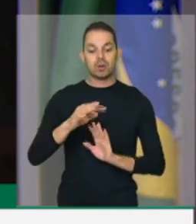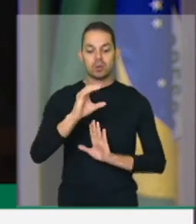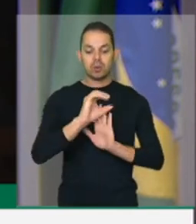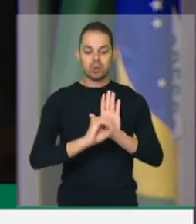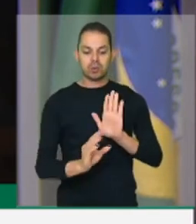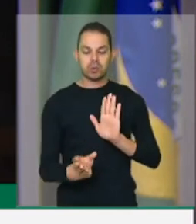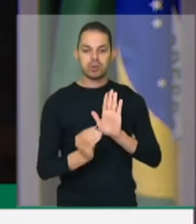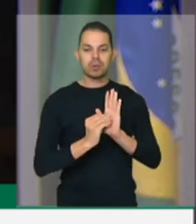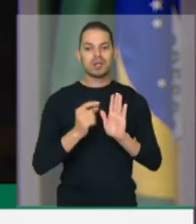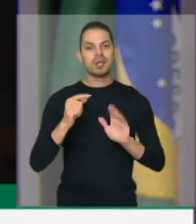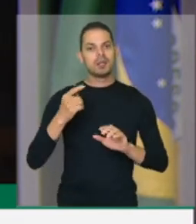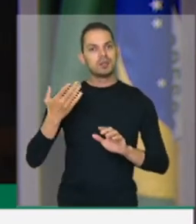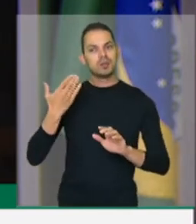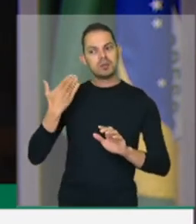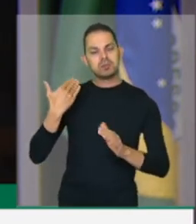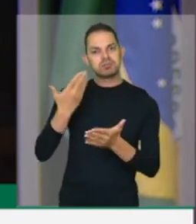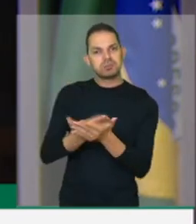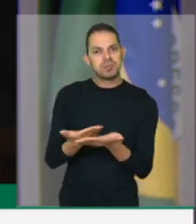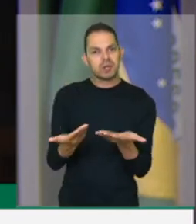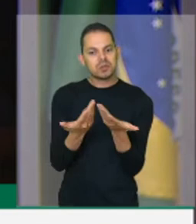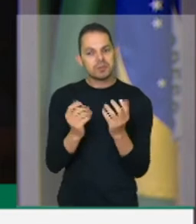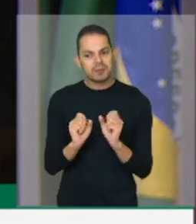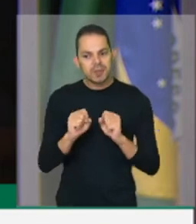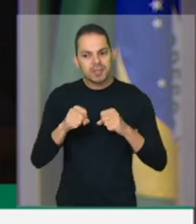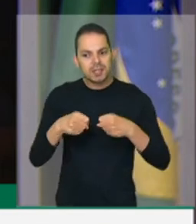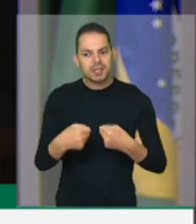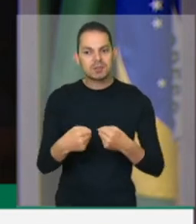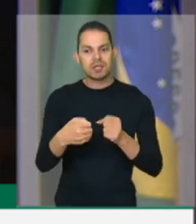COMO ESTÁ COLOCADO E EU ME DEBRUCEI NESSES ÚLTIMOS DIAS SOBRE O EDITAL NÃO BENEFICIA